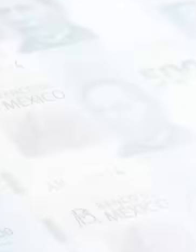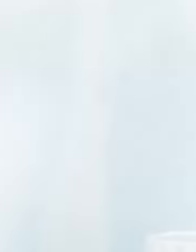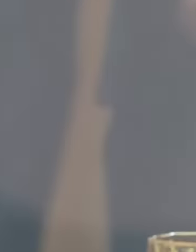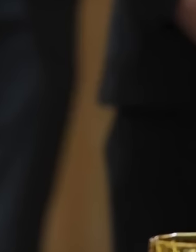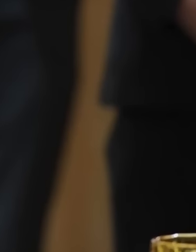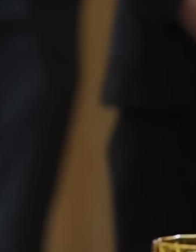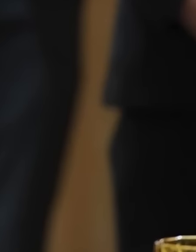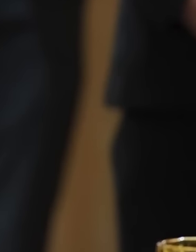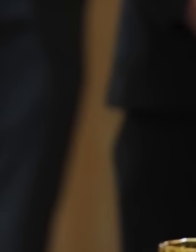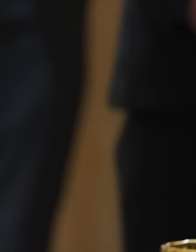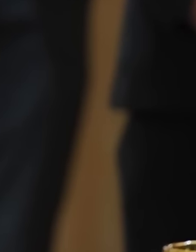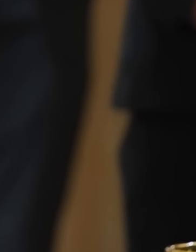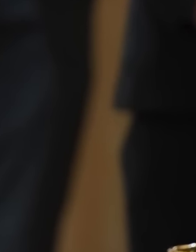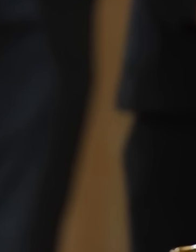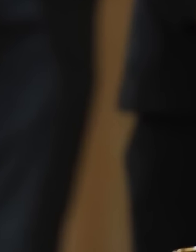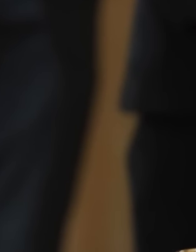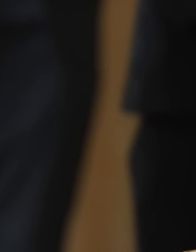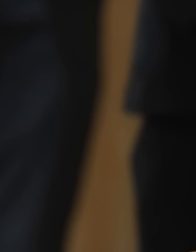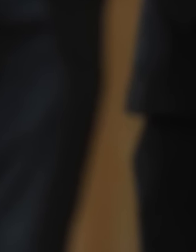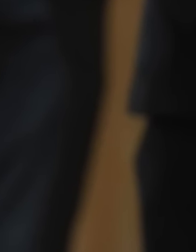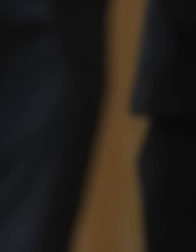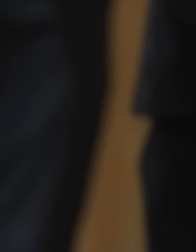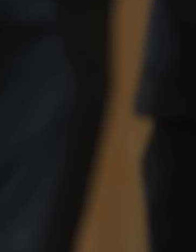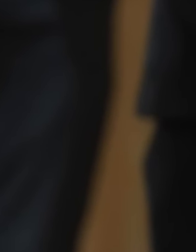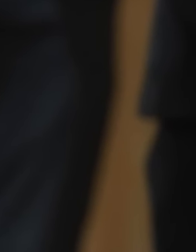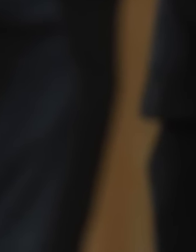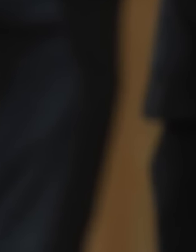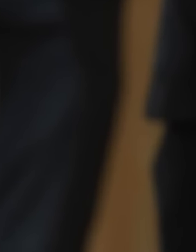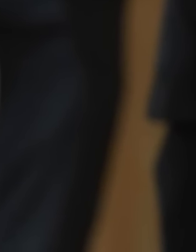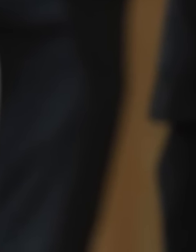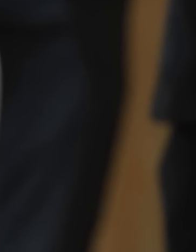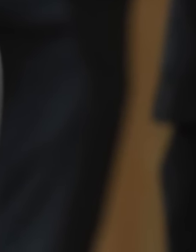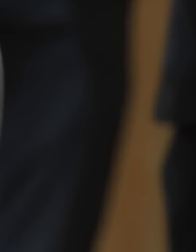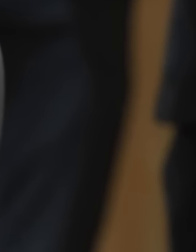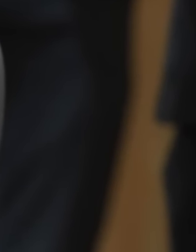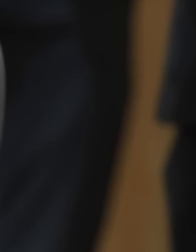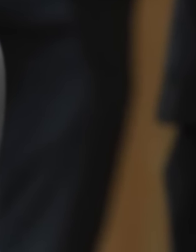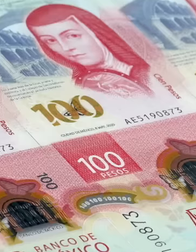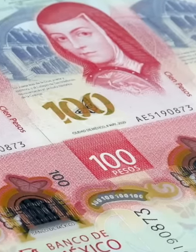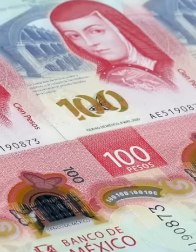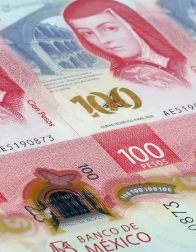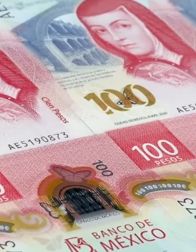la ministra Yasmín Esquivel Moza sostuvo ante la Suprema Corte que esta interpretación resulta en